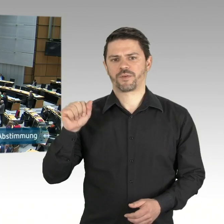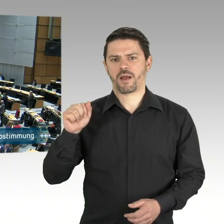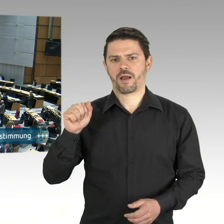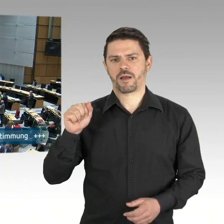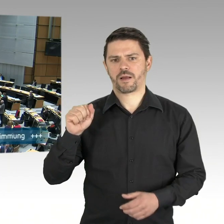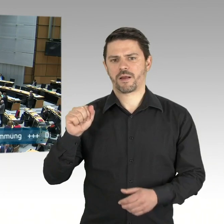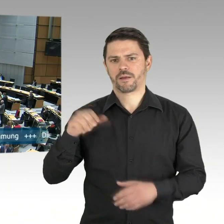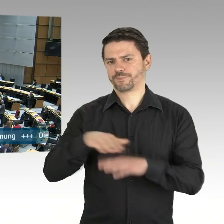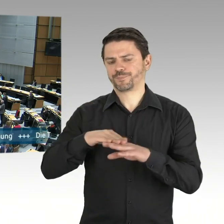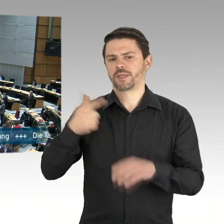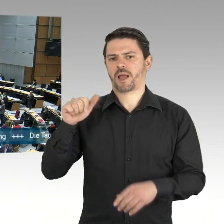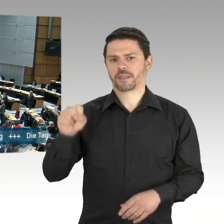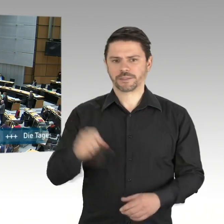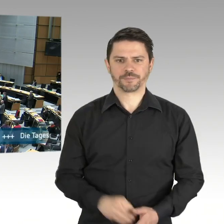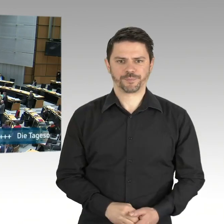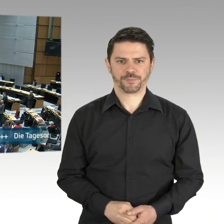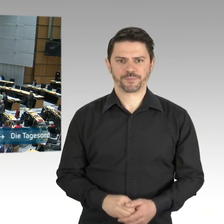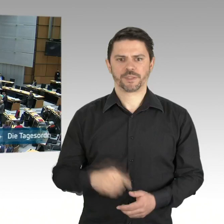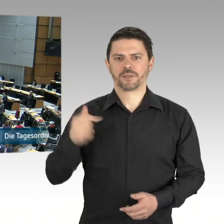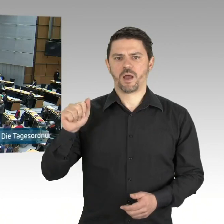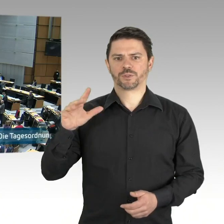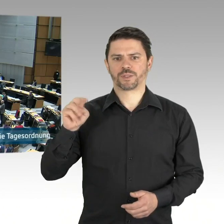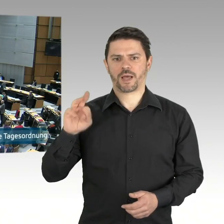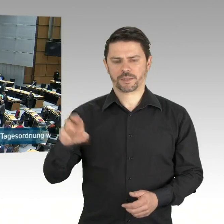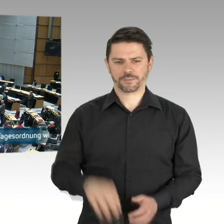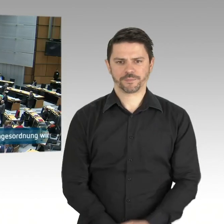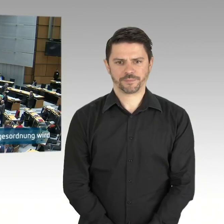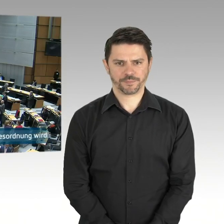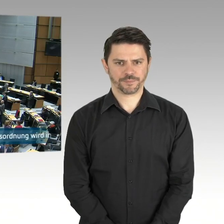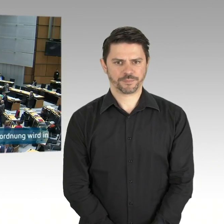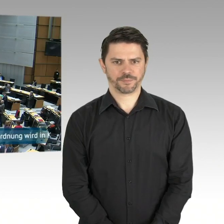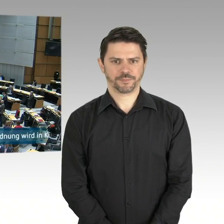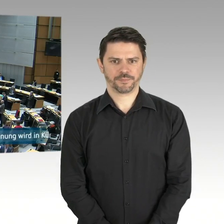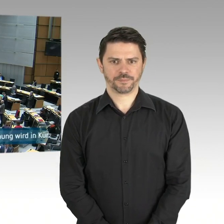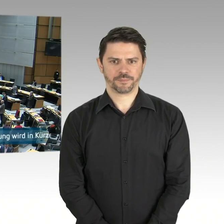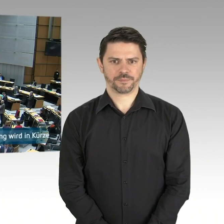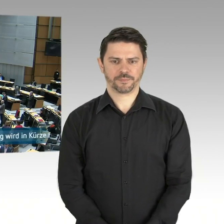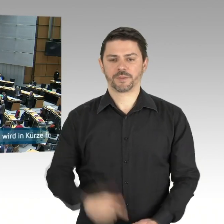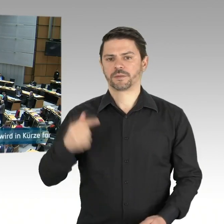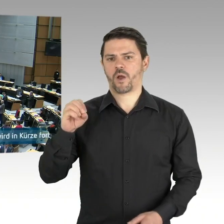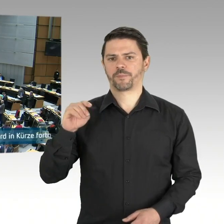Frau June Tomiak. Frau Fadime Topac. Herr Peter Trapp.